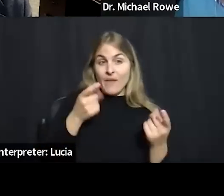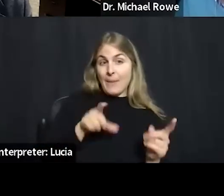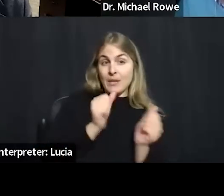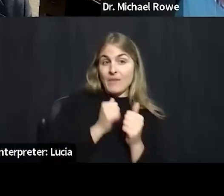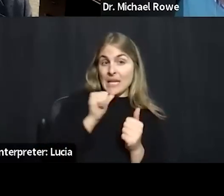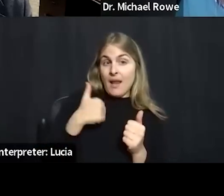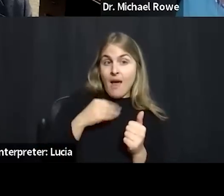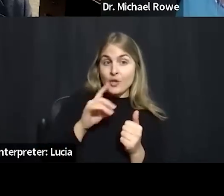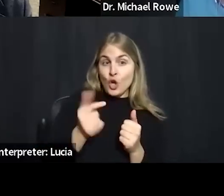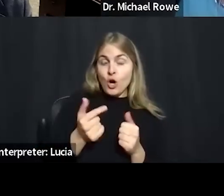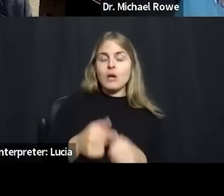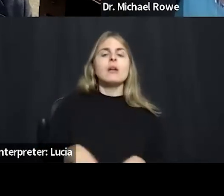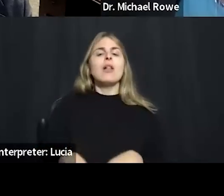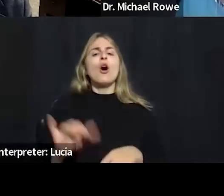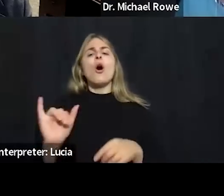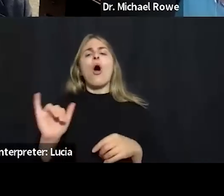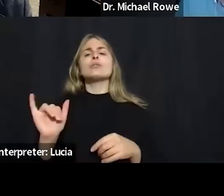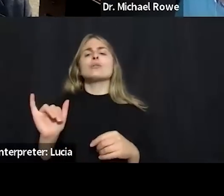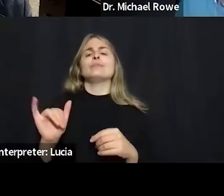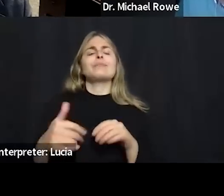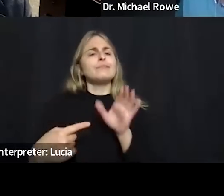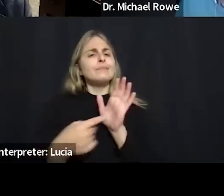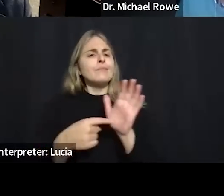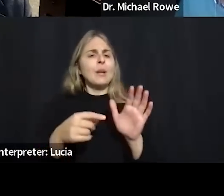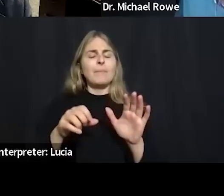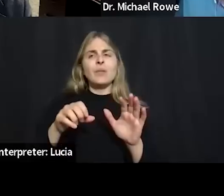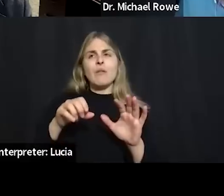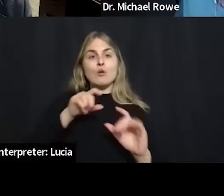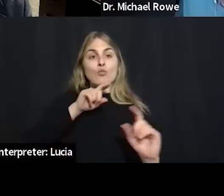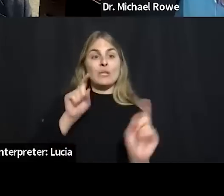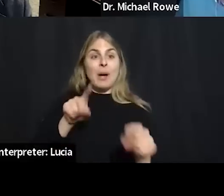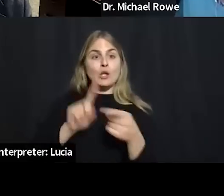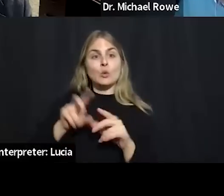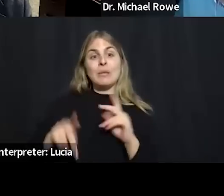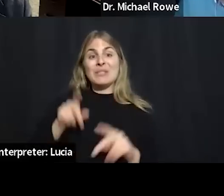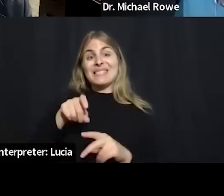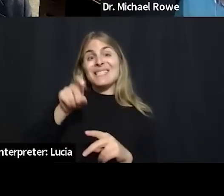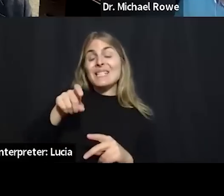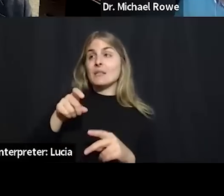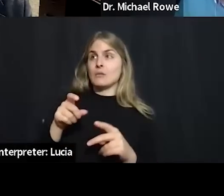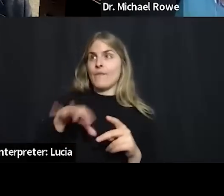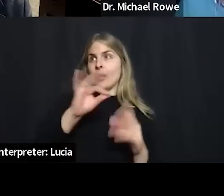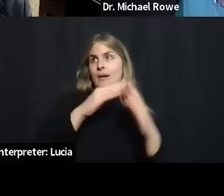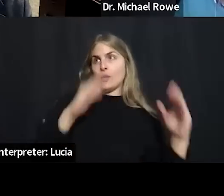También habla de esa parte de ser receptivos a las necesidades de vivienda de las personas cuando salen del sinhogarismo. Si han tenido un animal